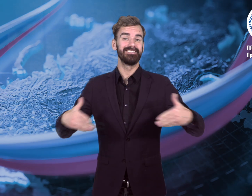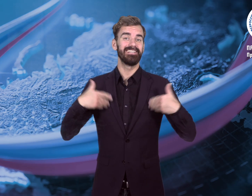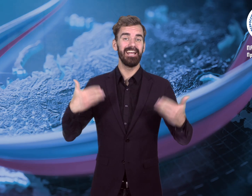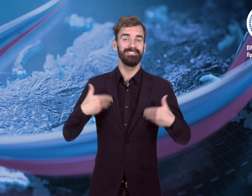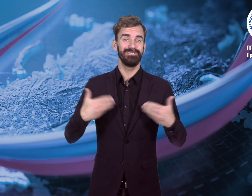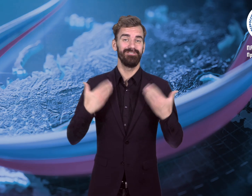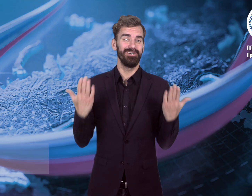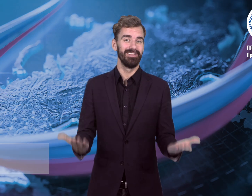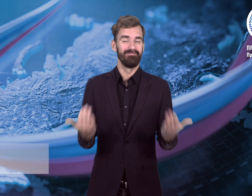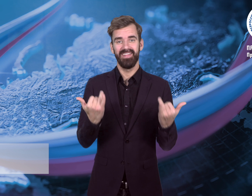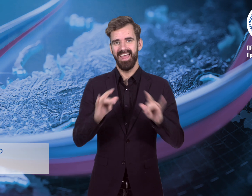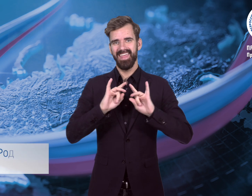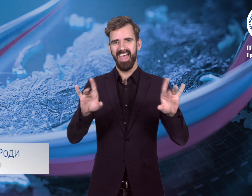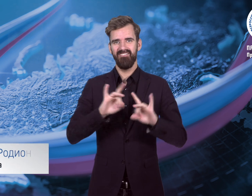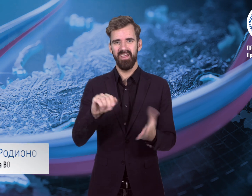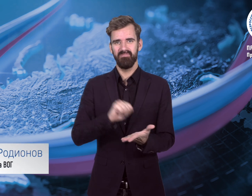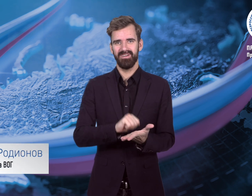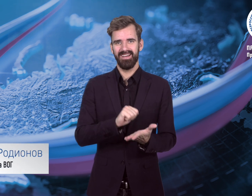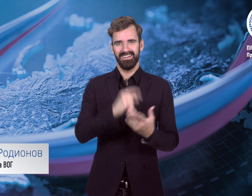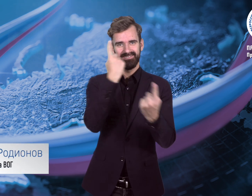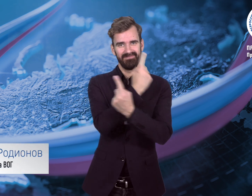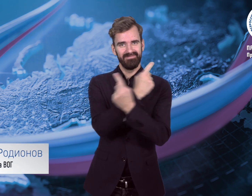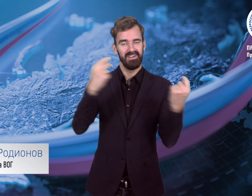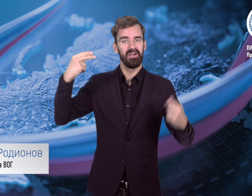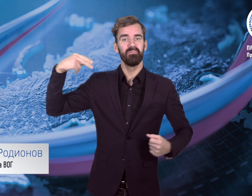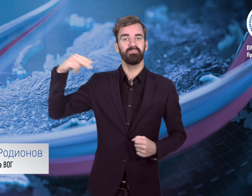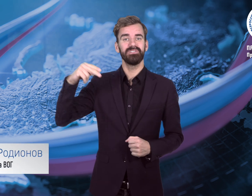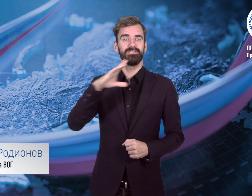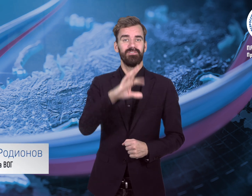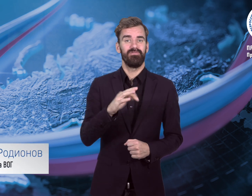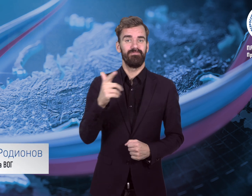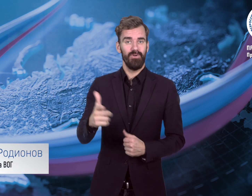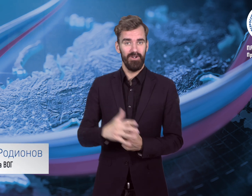Здравствуйте! В эфире пресс-служба президента ВОГ.